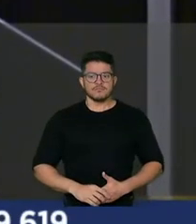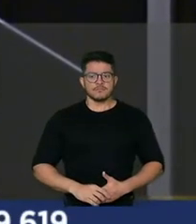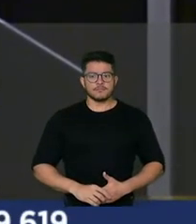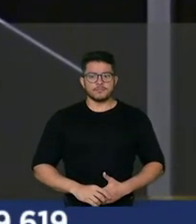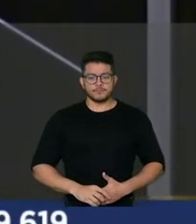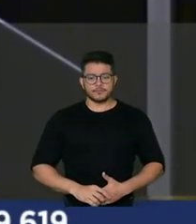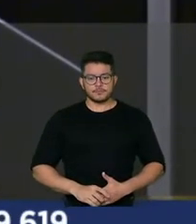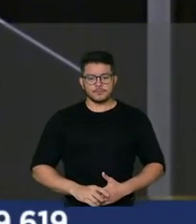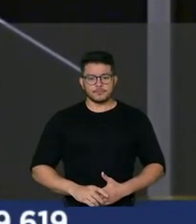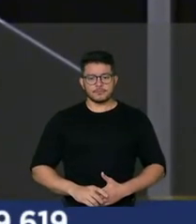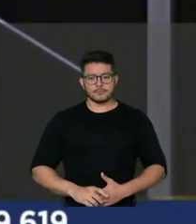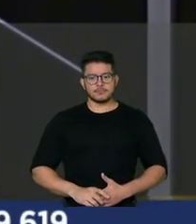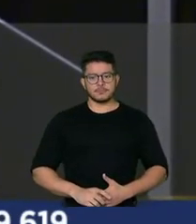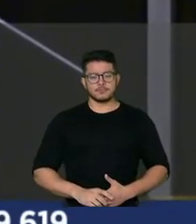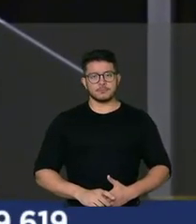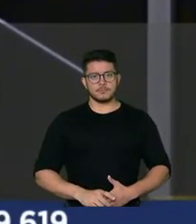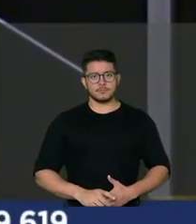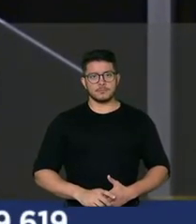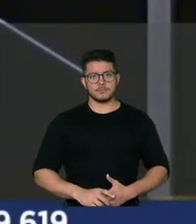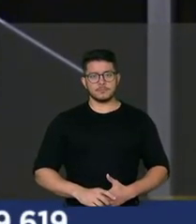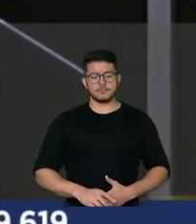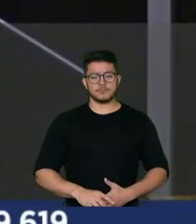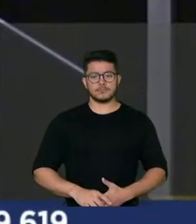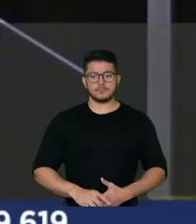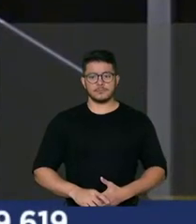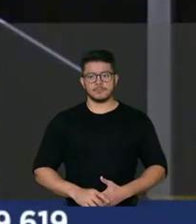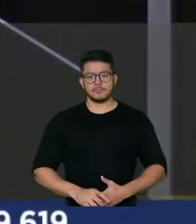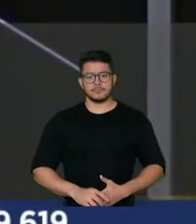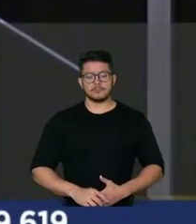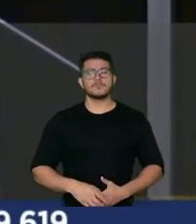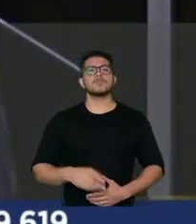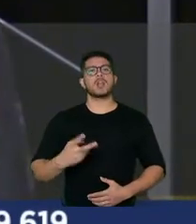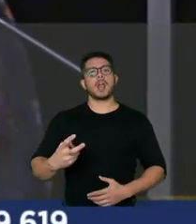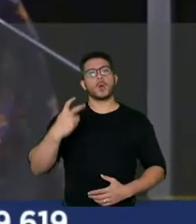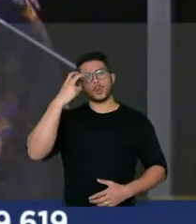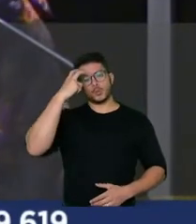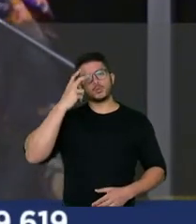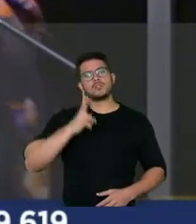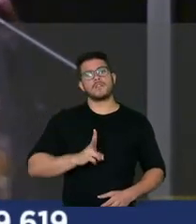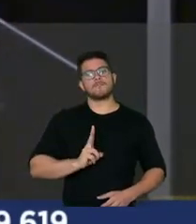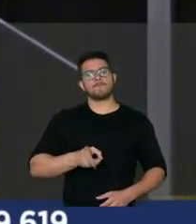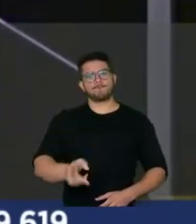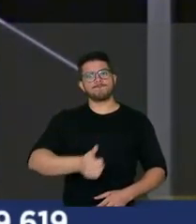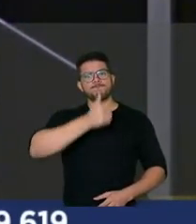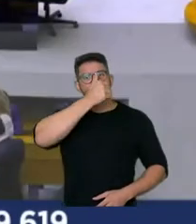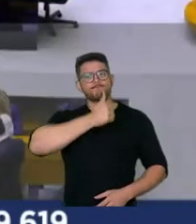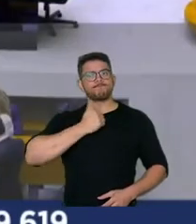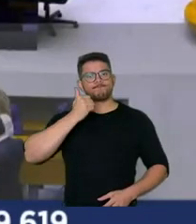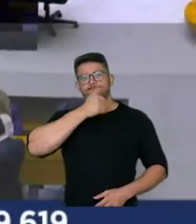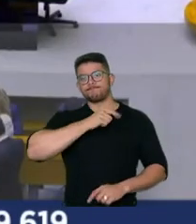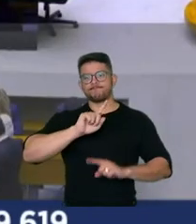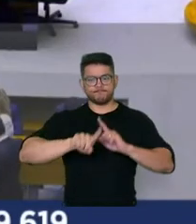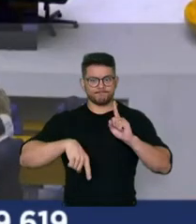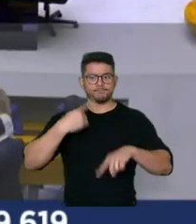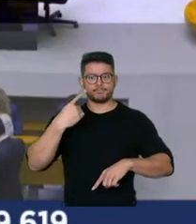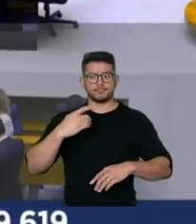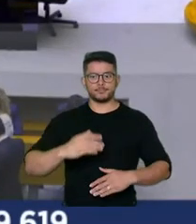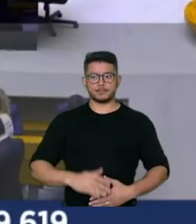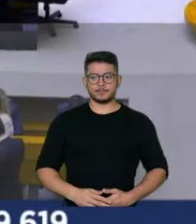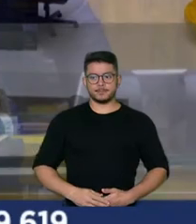CULTURA NESTA NAÇÃO TÃO MARCADA POR CASOS GRANDES E SENZALAS QUE SEMPRE ESTIVER NA CULTURA A SUA RESISTÊNCIA E A